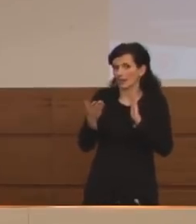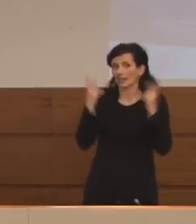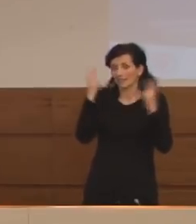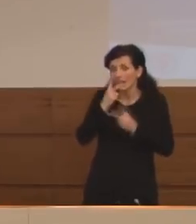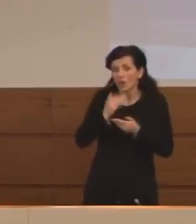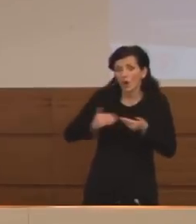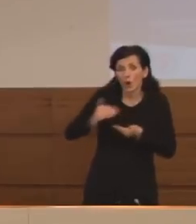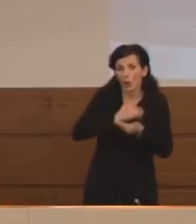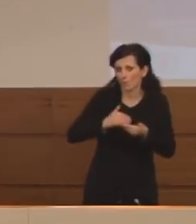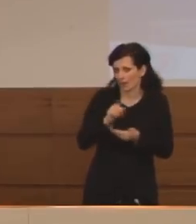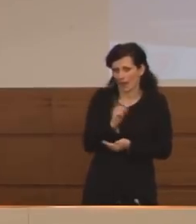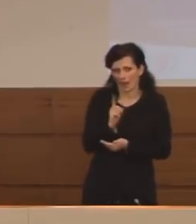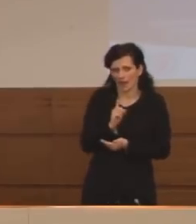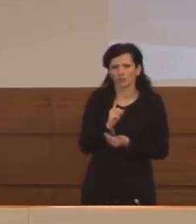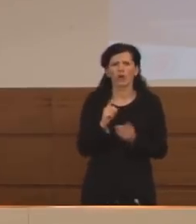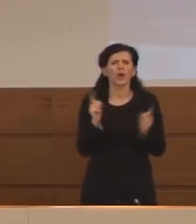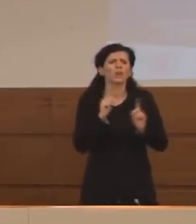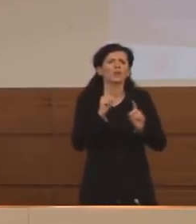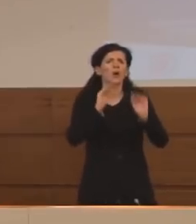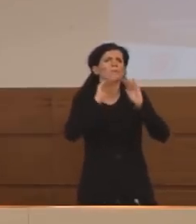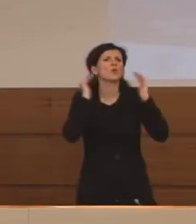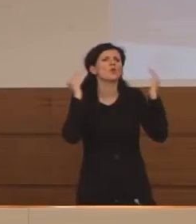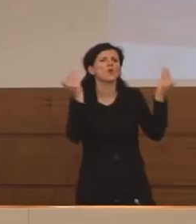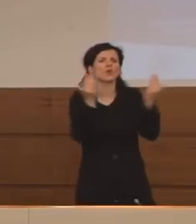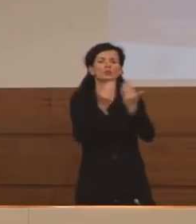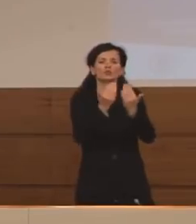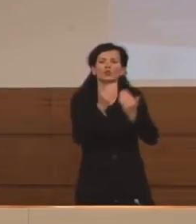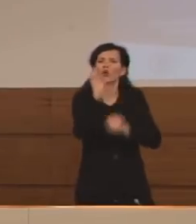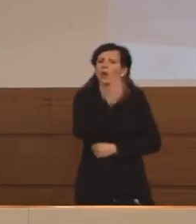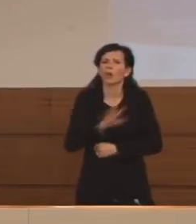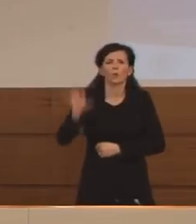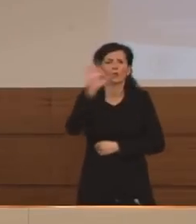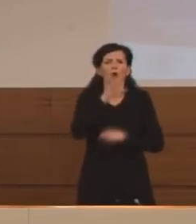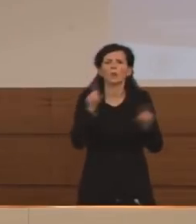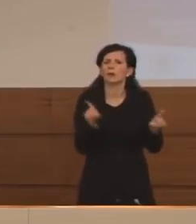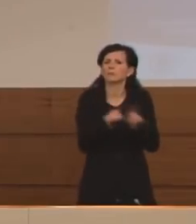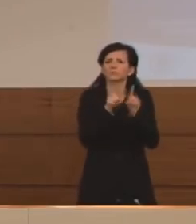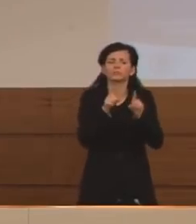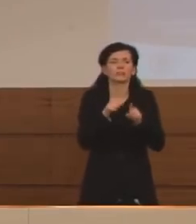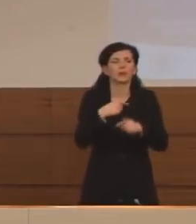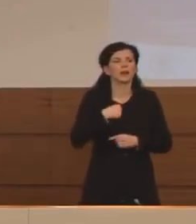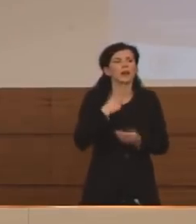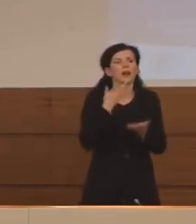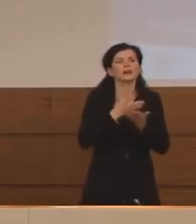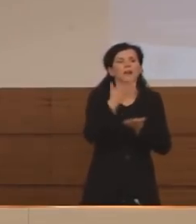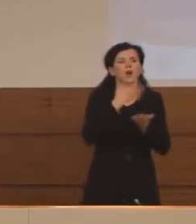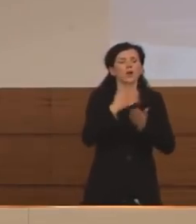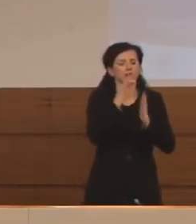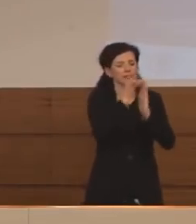Ma in tutto il mondo, in tutta Europa. Non è che noi raccontiamo dati che sono dimezzati.